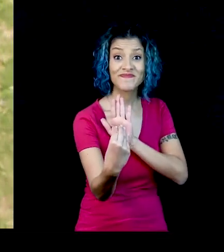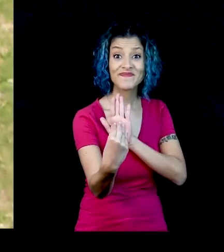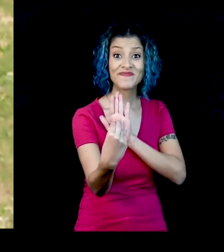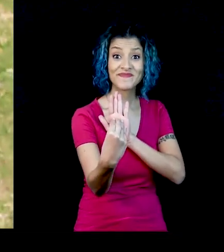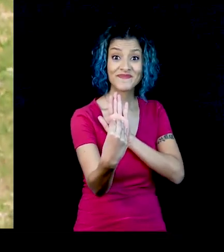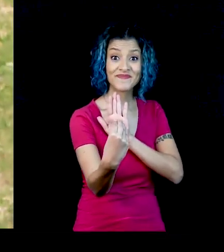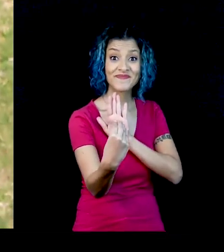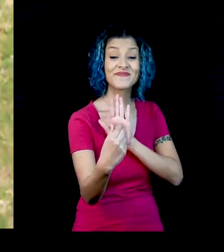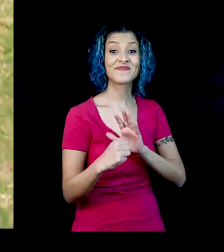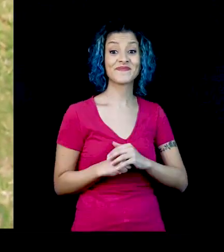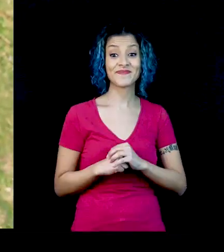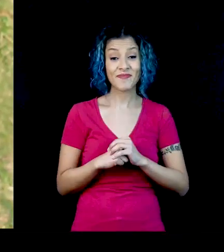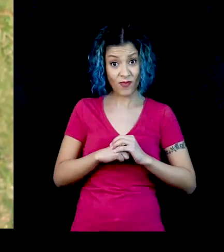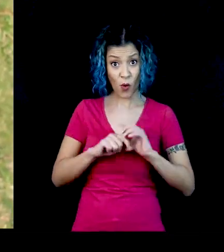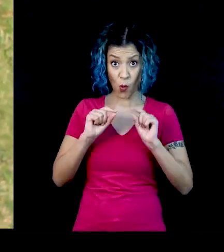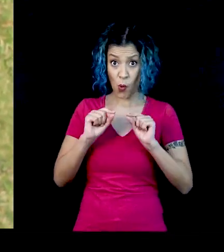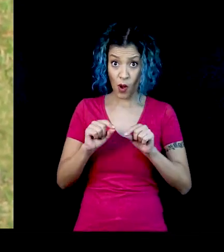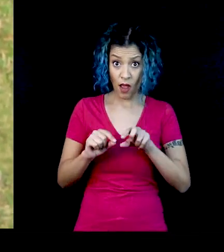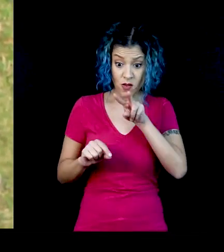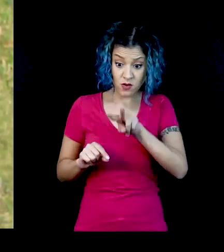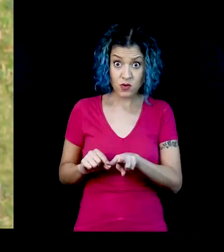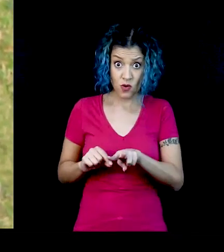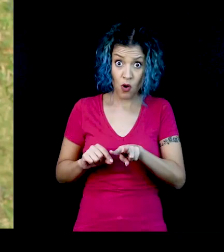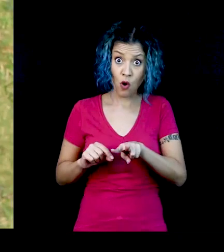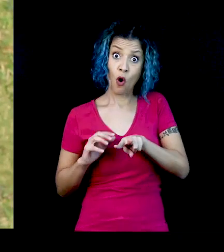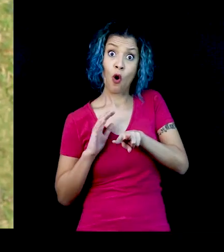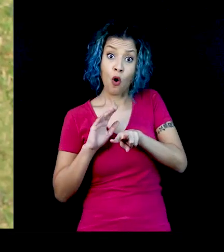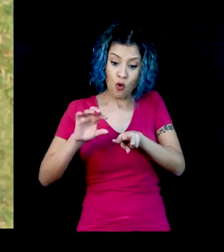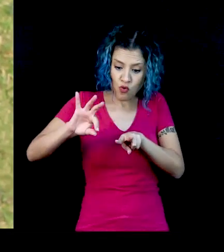Você irá fazer a extensão do seu próprio corpo.